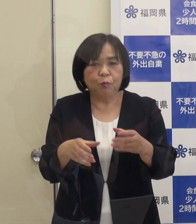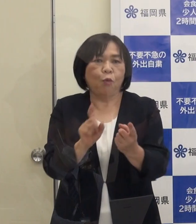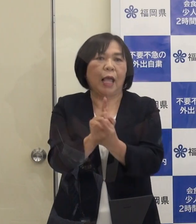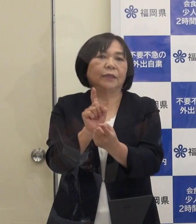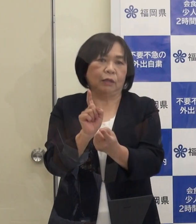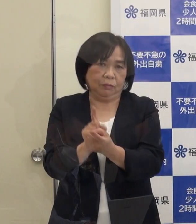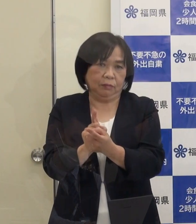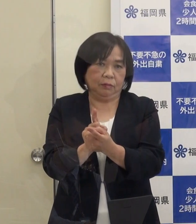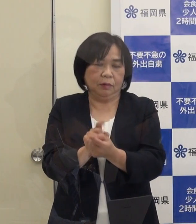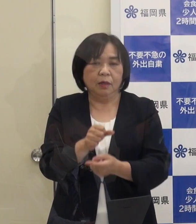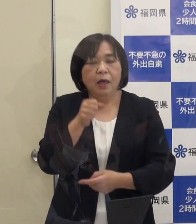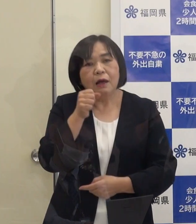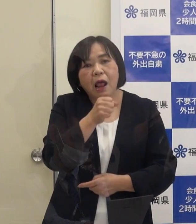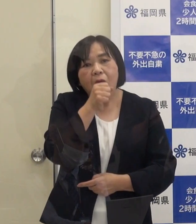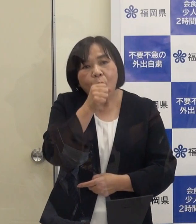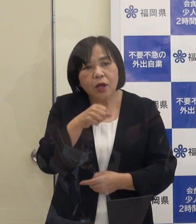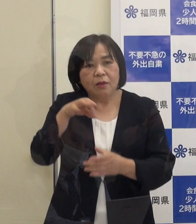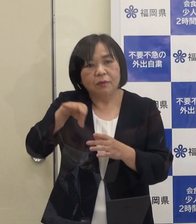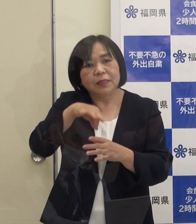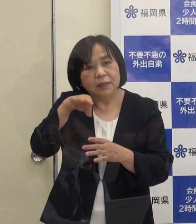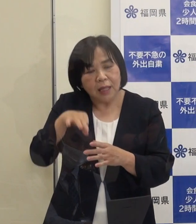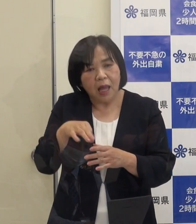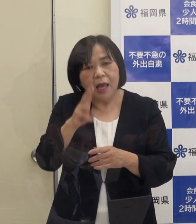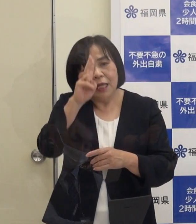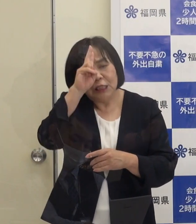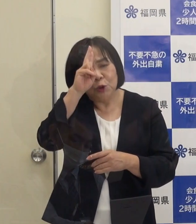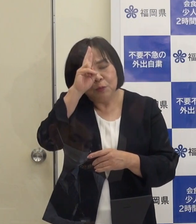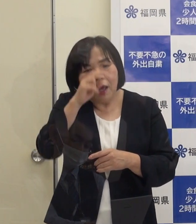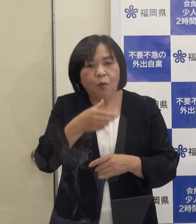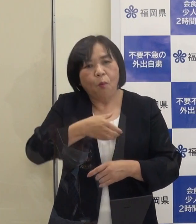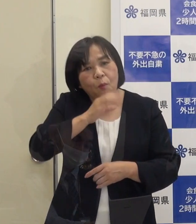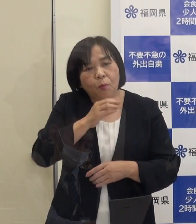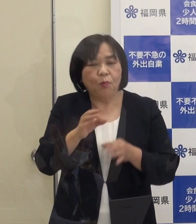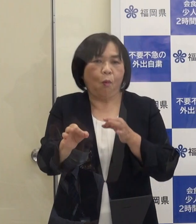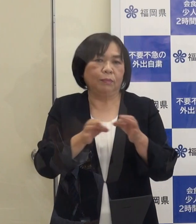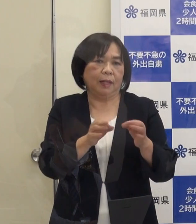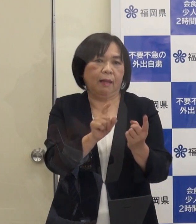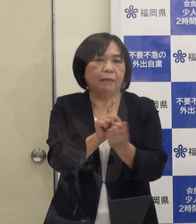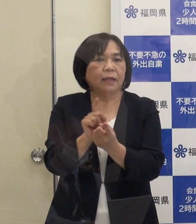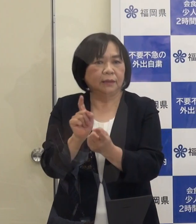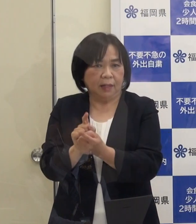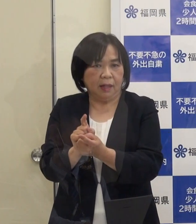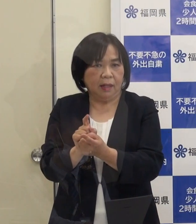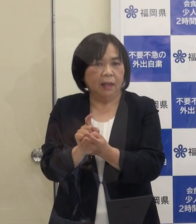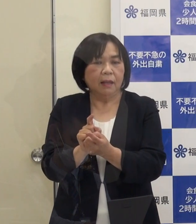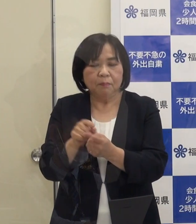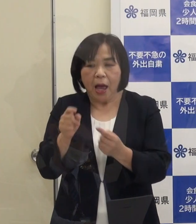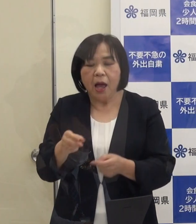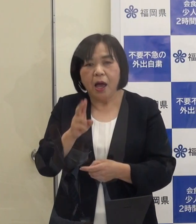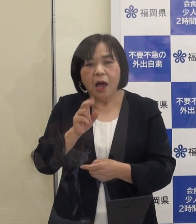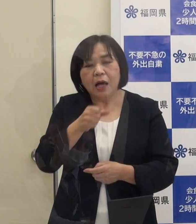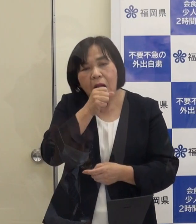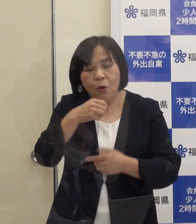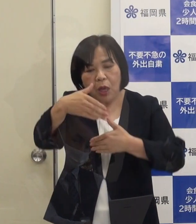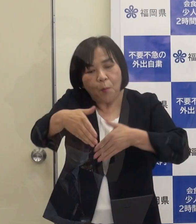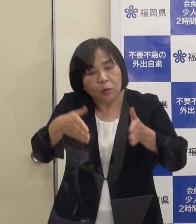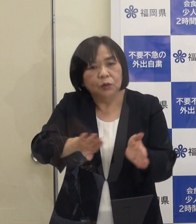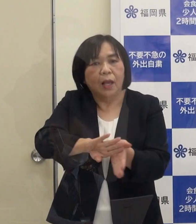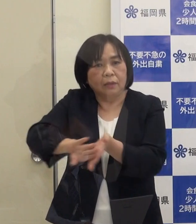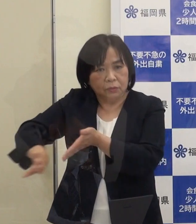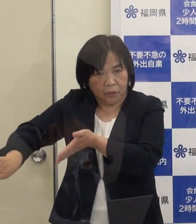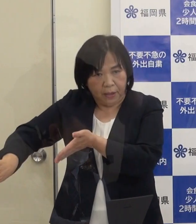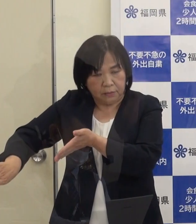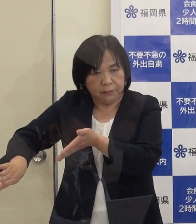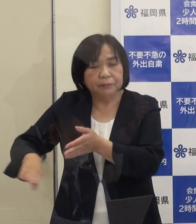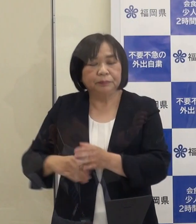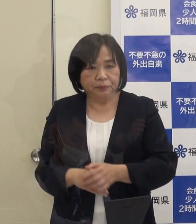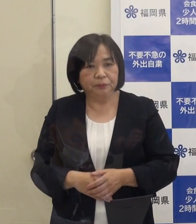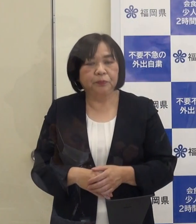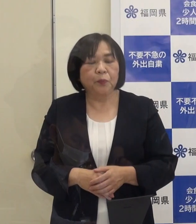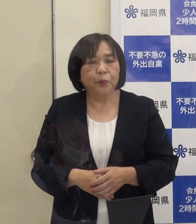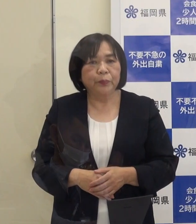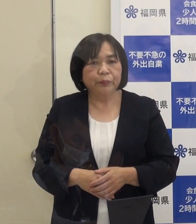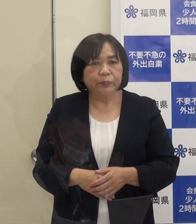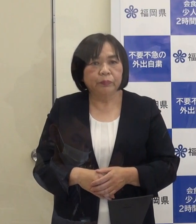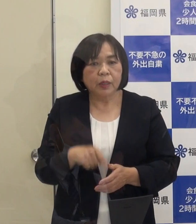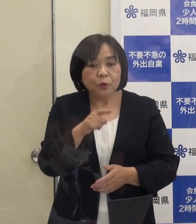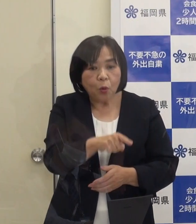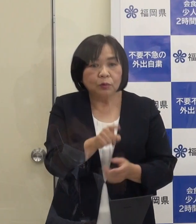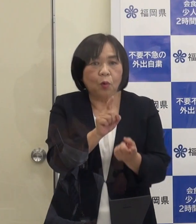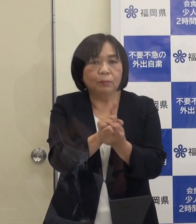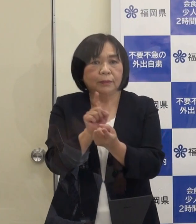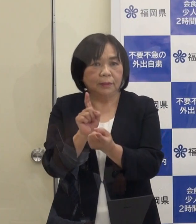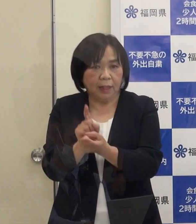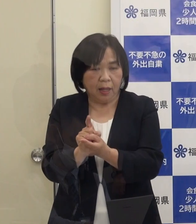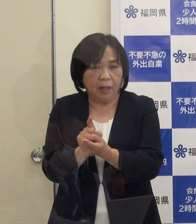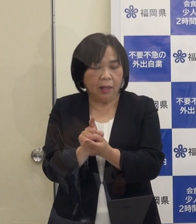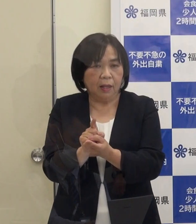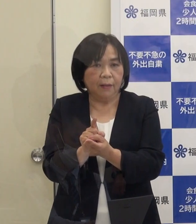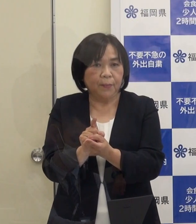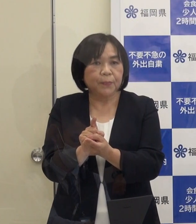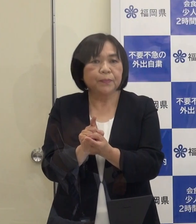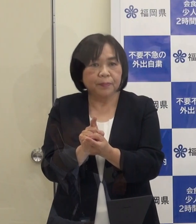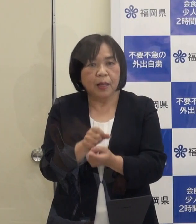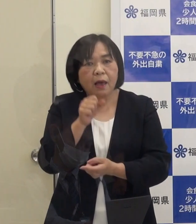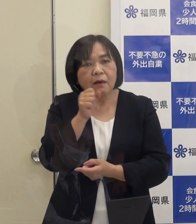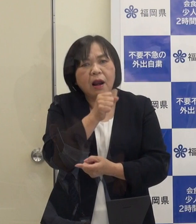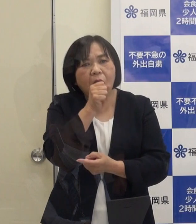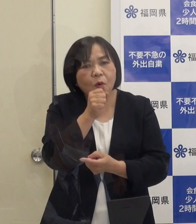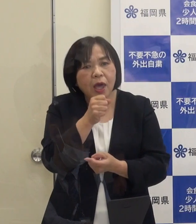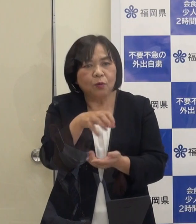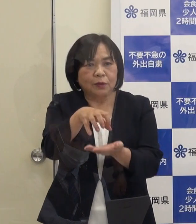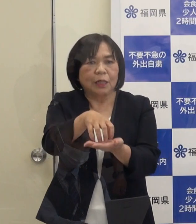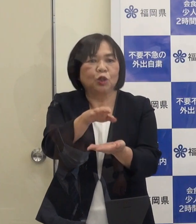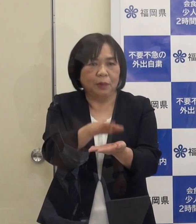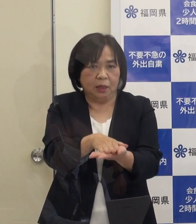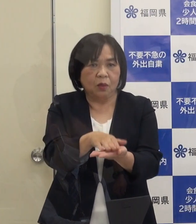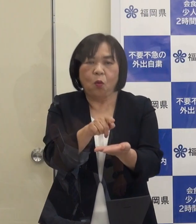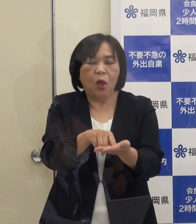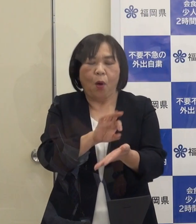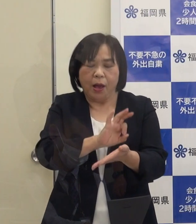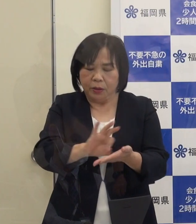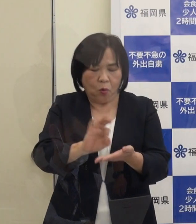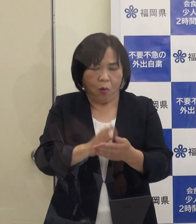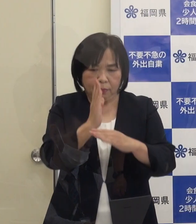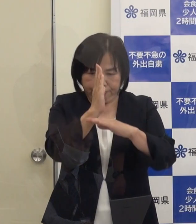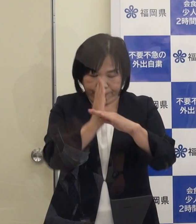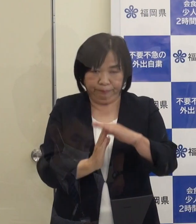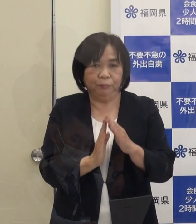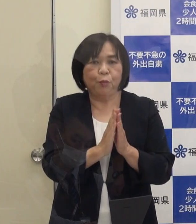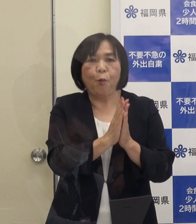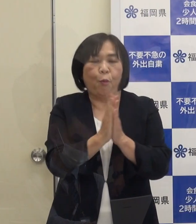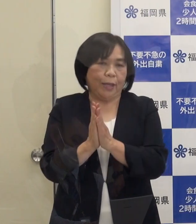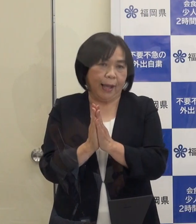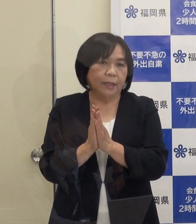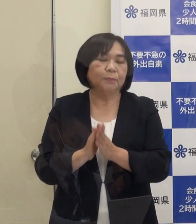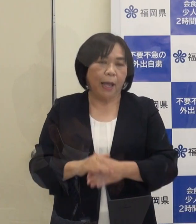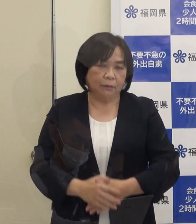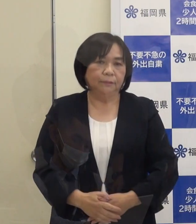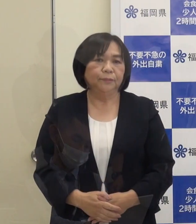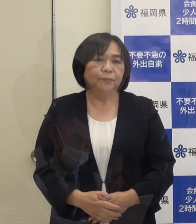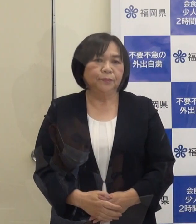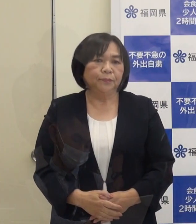カラオケボックスを除くカラオケ喫茶や昼間のスナックなどのカラオケ設備については利用自粛をお願いします